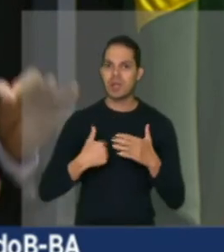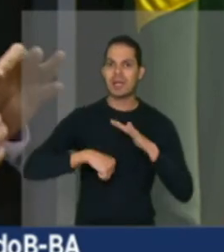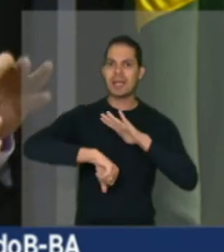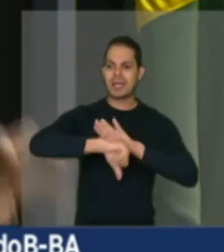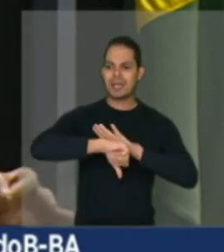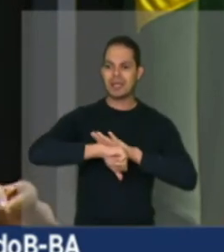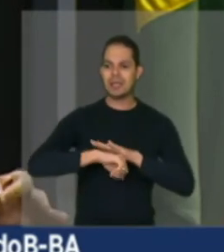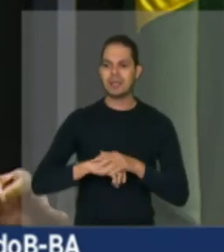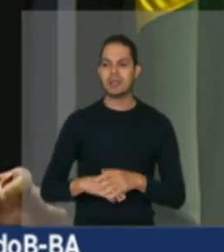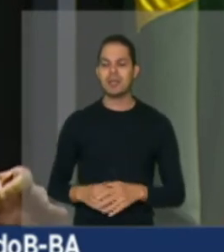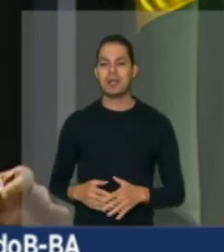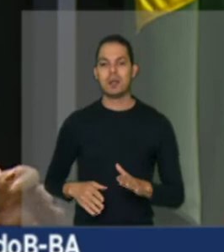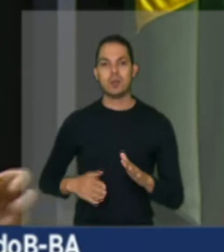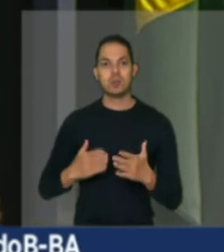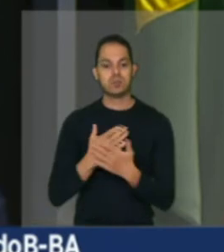COMETA ESSE CRIME AUMENTANDO O